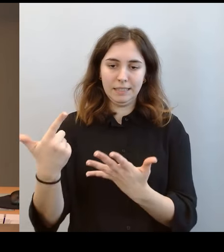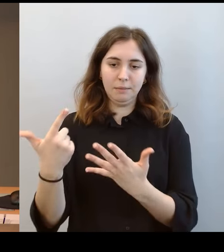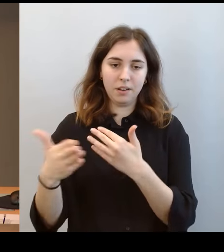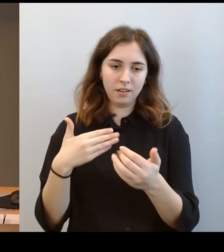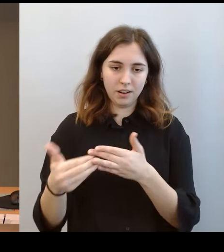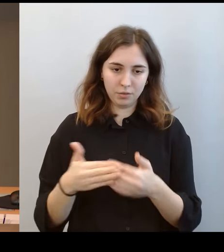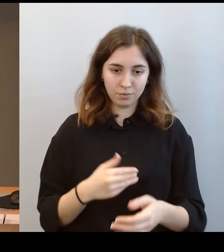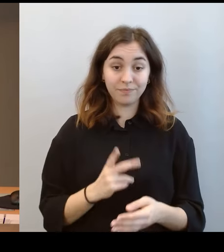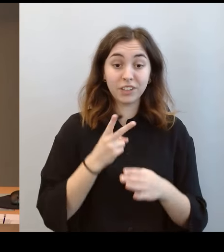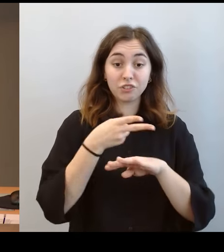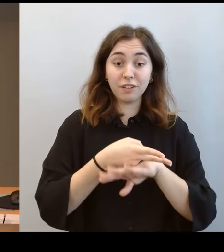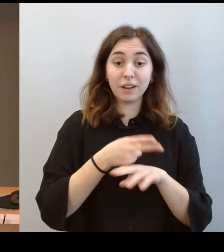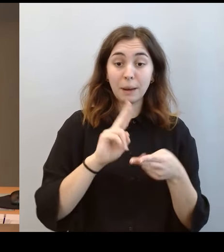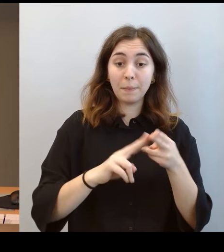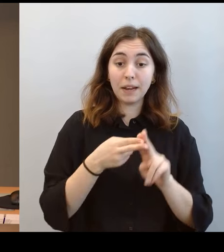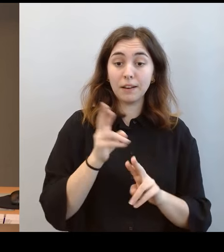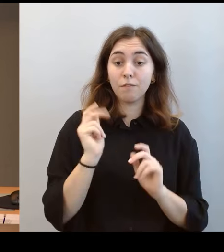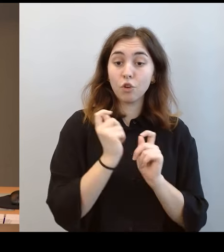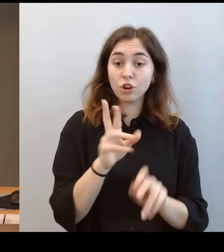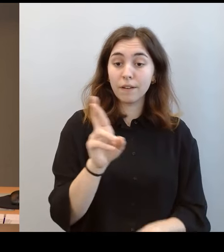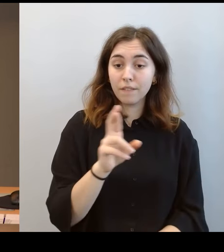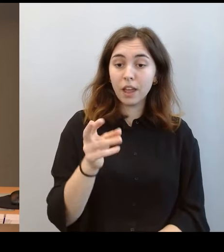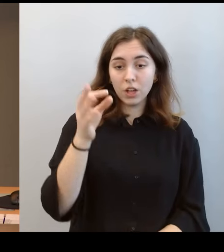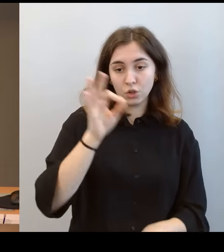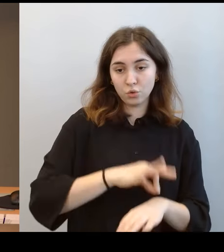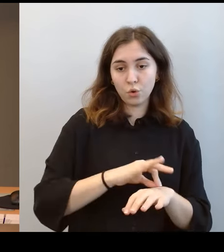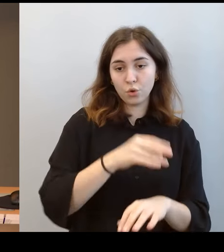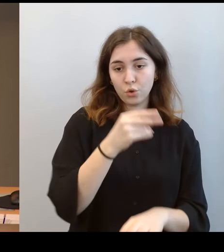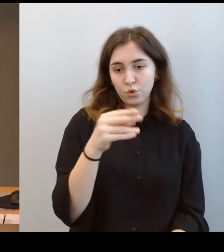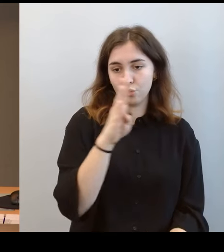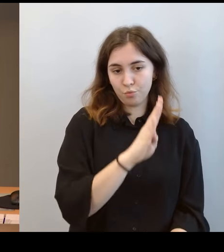Abgeordnete Dr. Hugh-Bronson, ebenfalls 145 Stimmen, davon eine